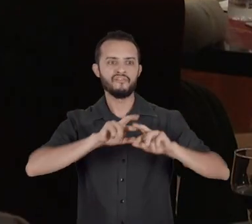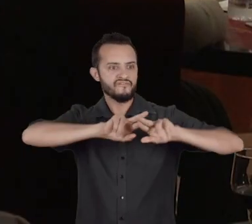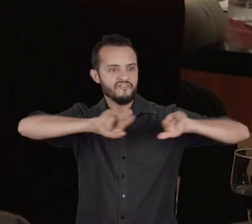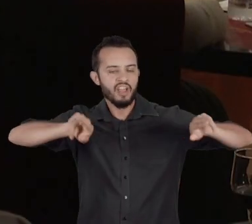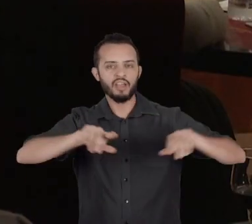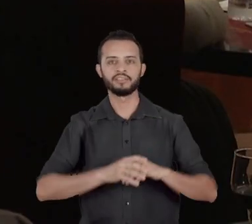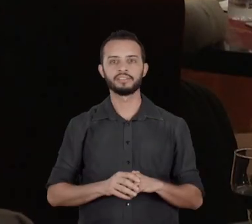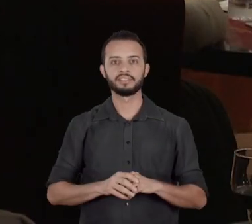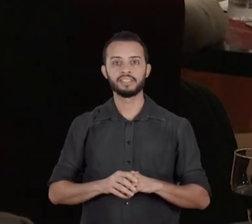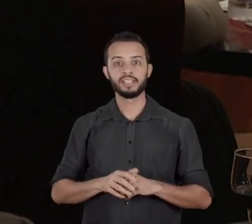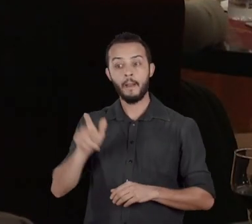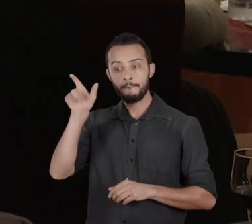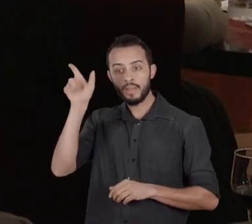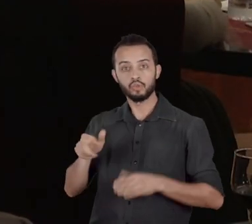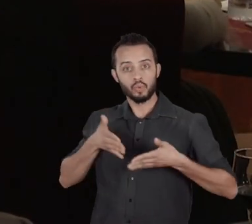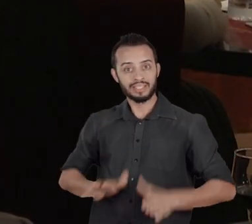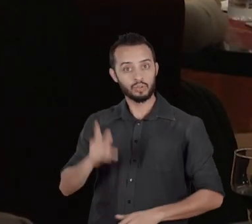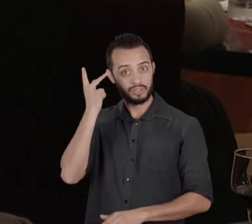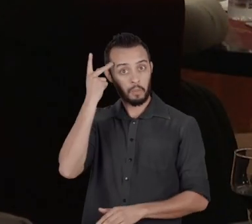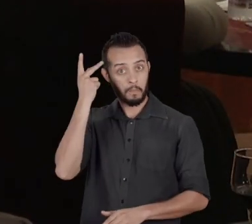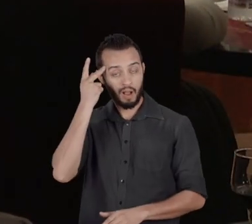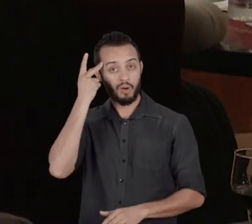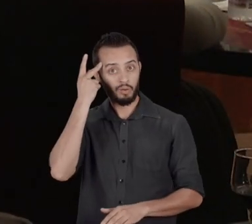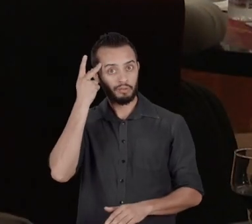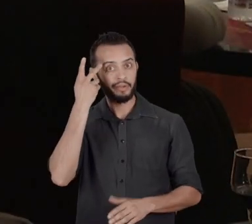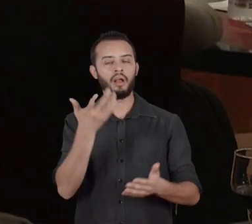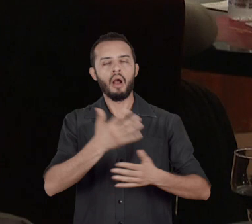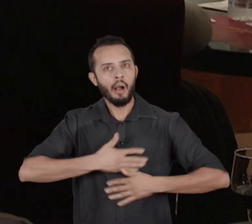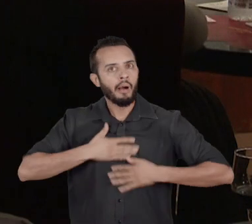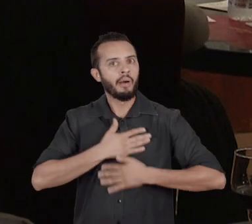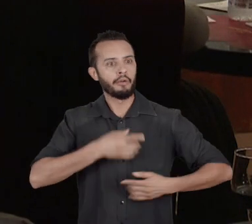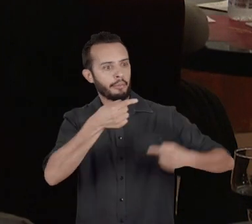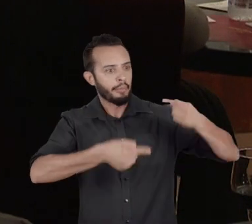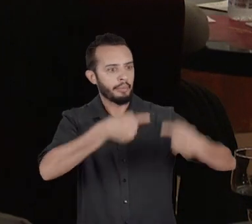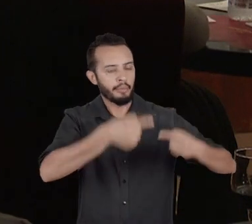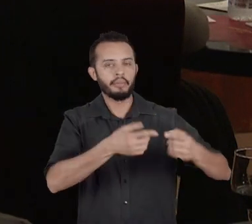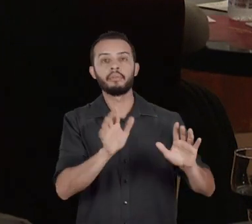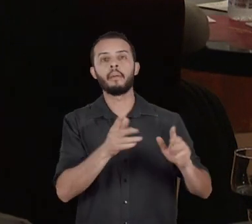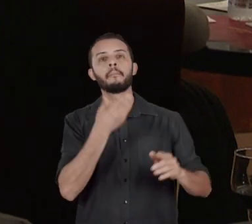debater um por um os sabores exóticos para após um debate de meia hora,